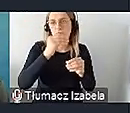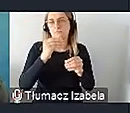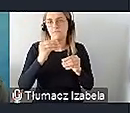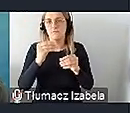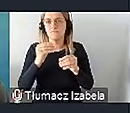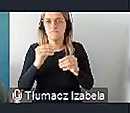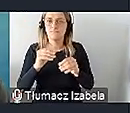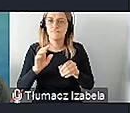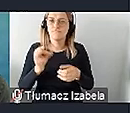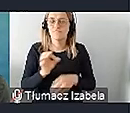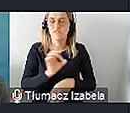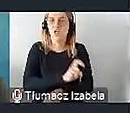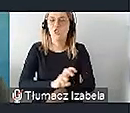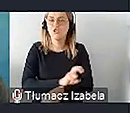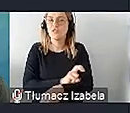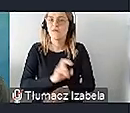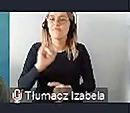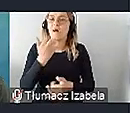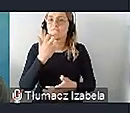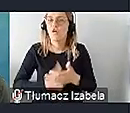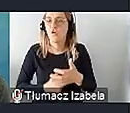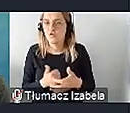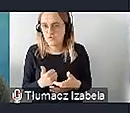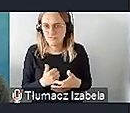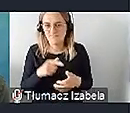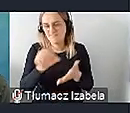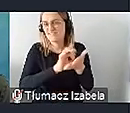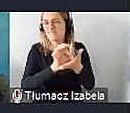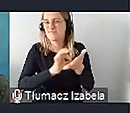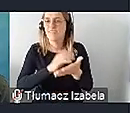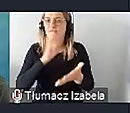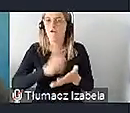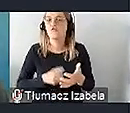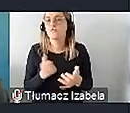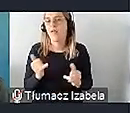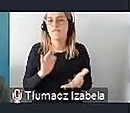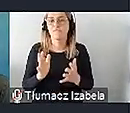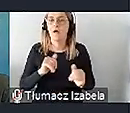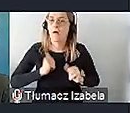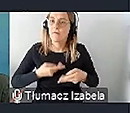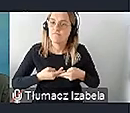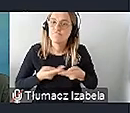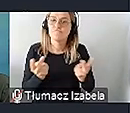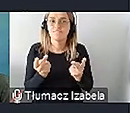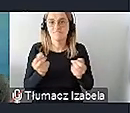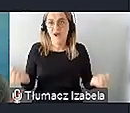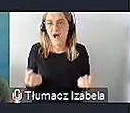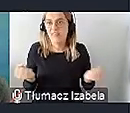jak można wykorzystać takie bazgranie i rysowanie, żeby na przykład aktywizować studentów, lepiej coś przedstawić.